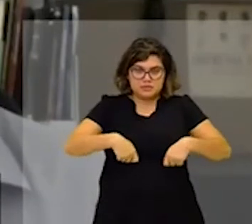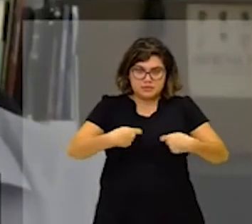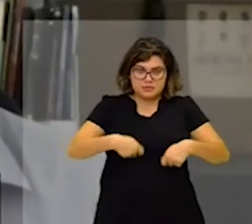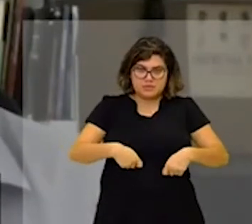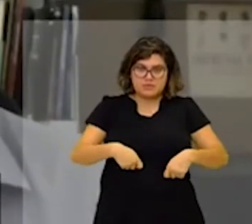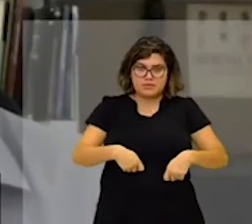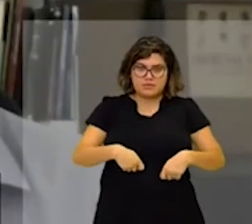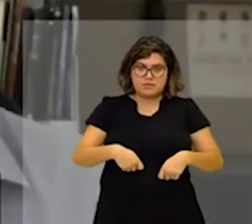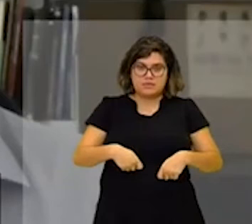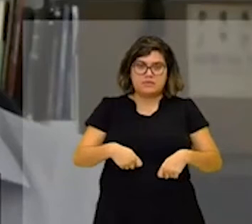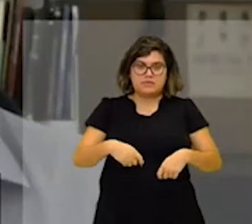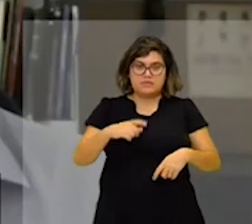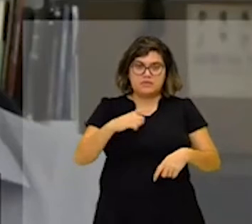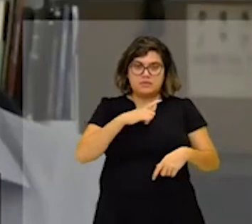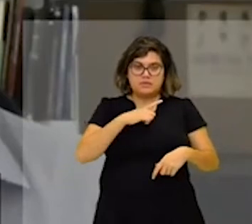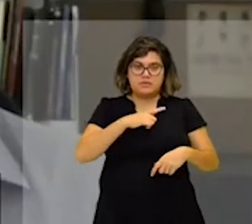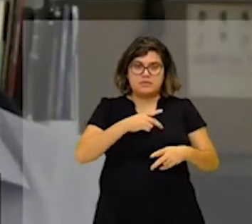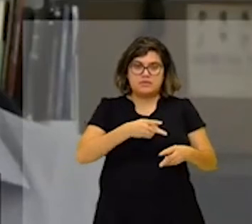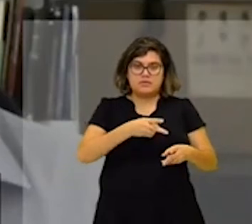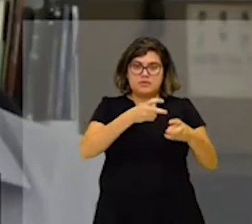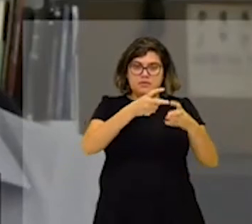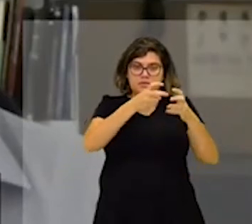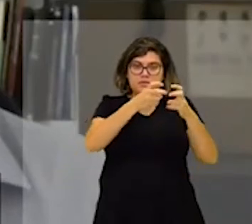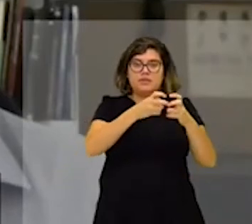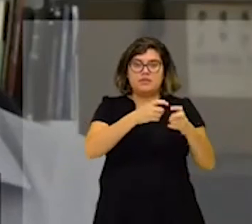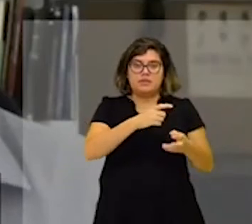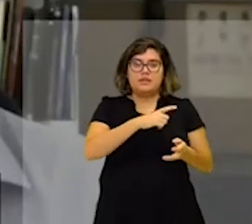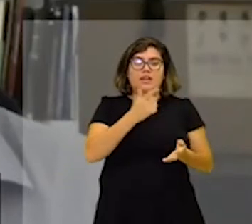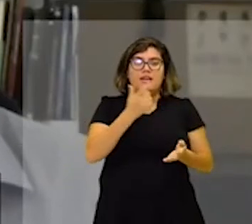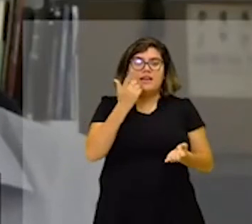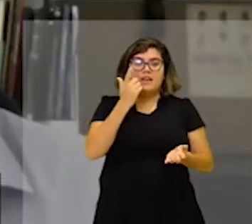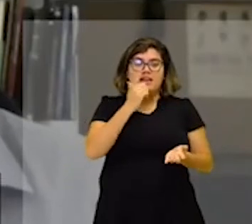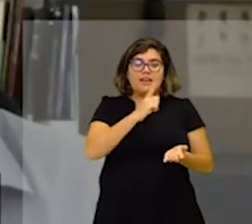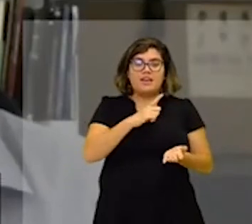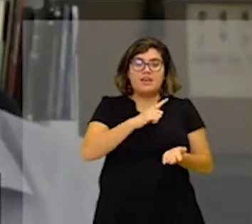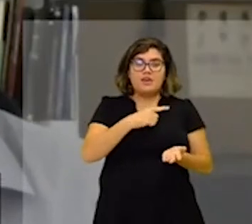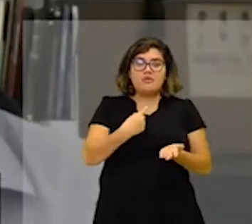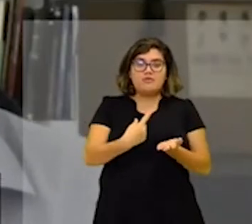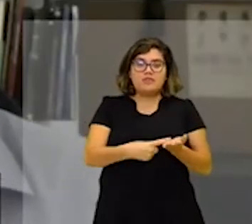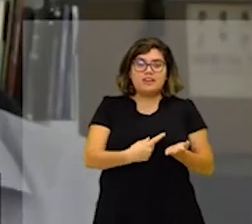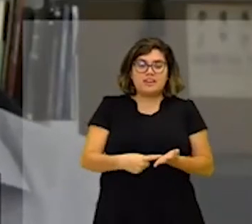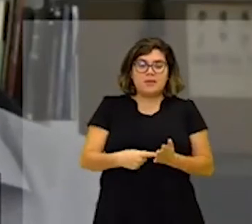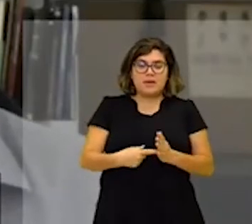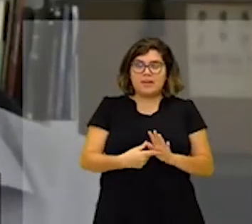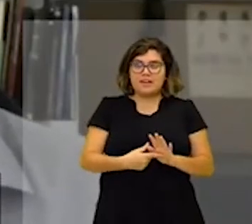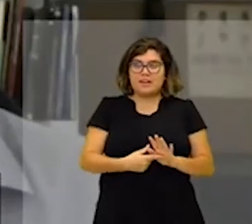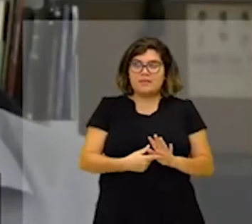e raciais no Brasil este maneiras de Pede para ela também nas inscrições como toda na